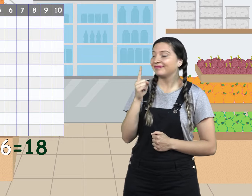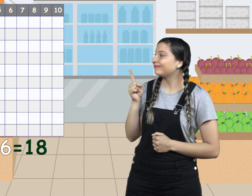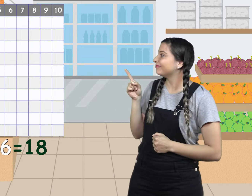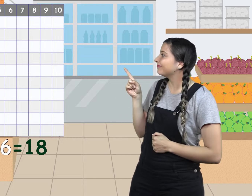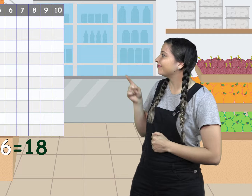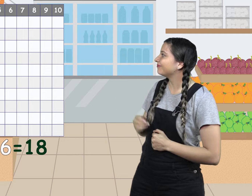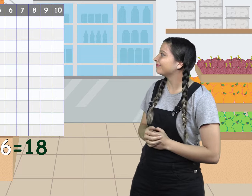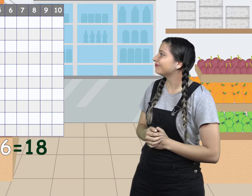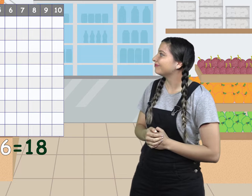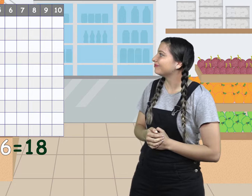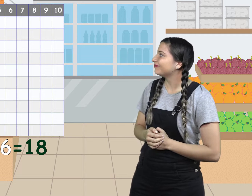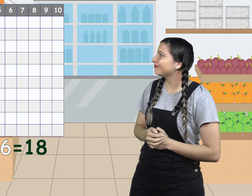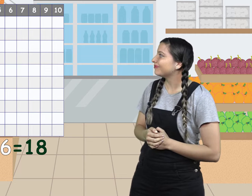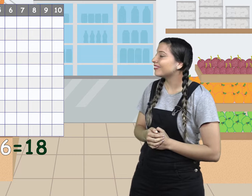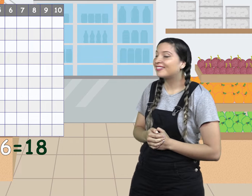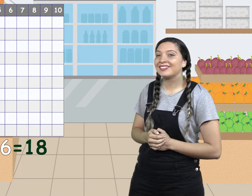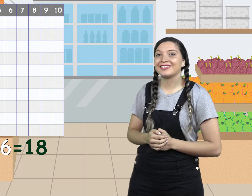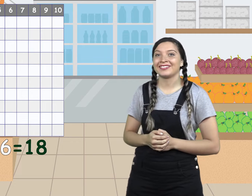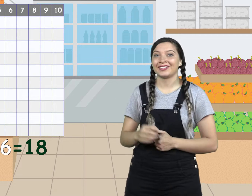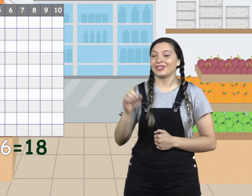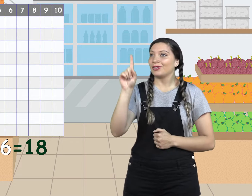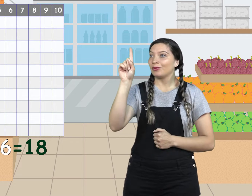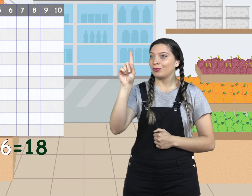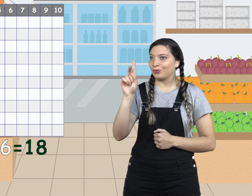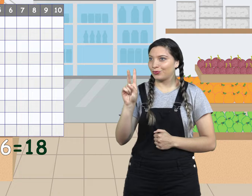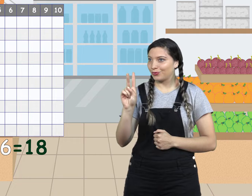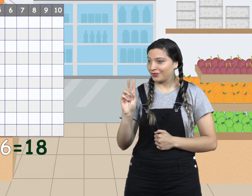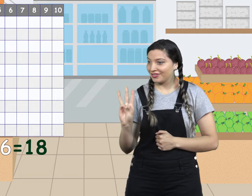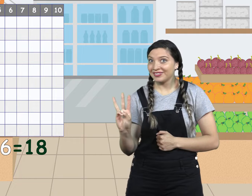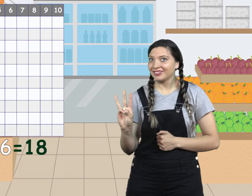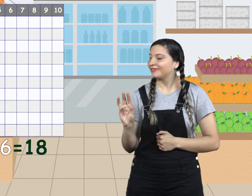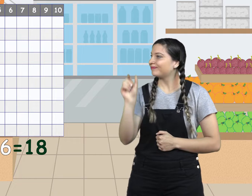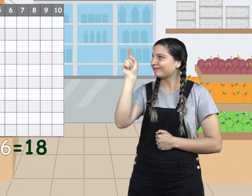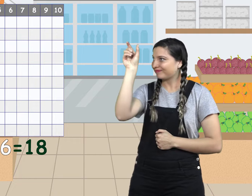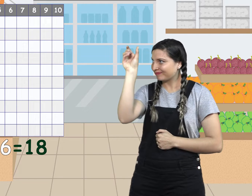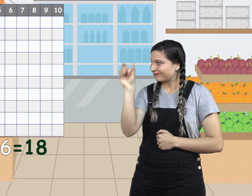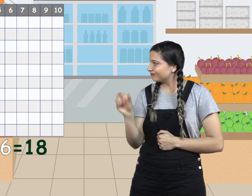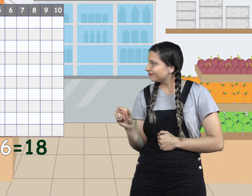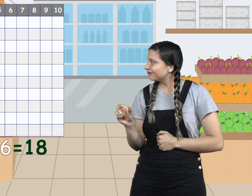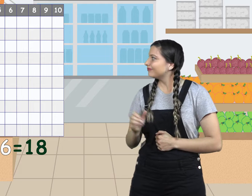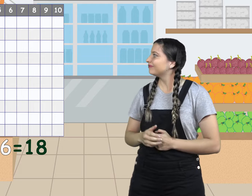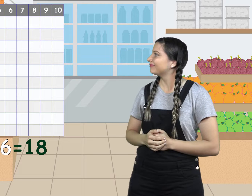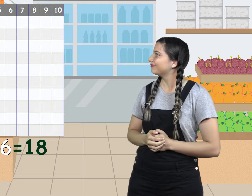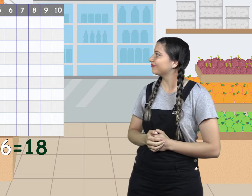Tomamos tres filas